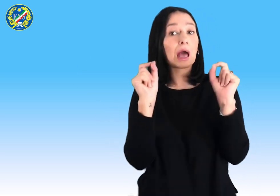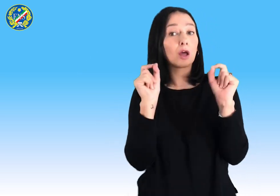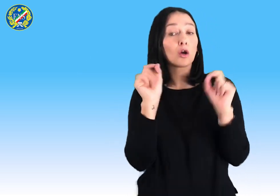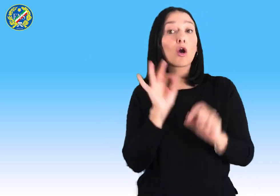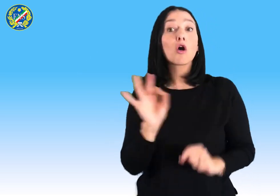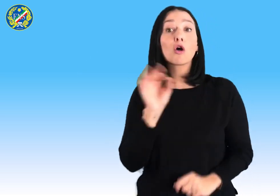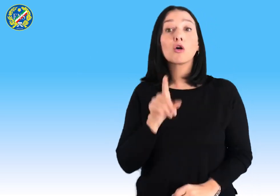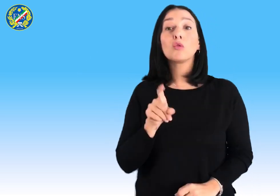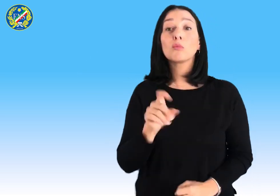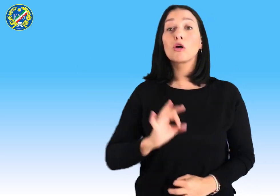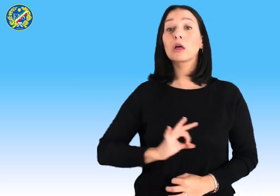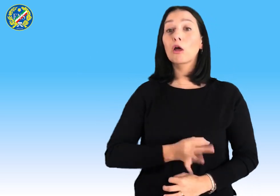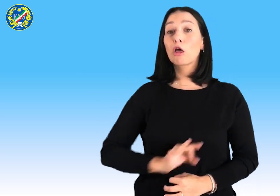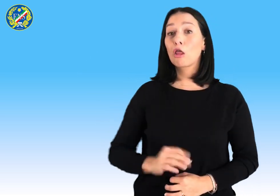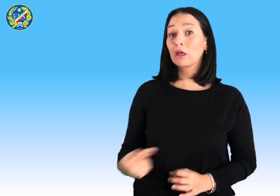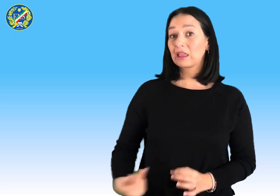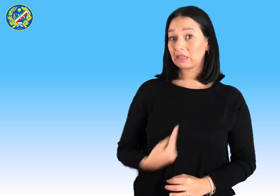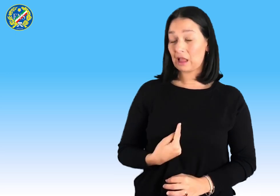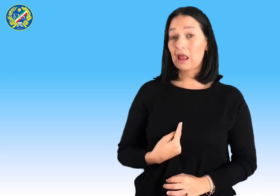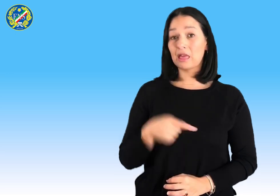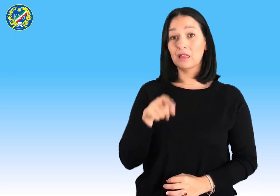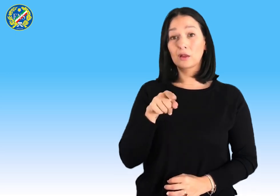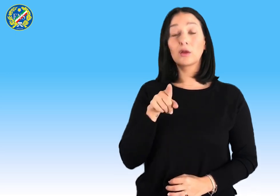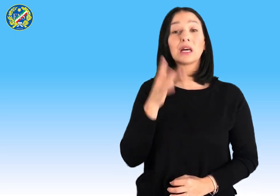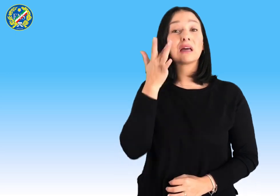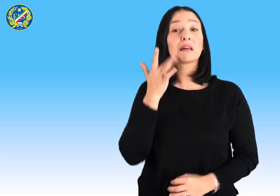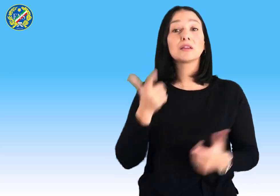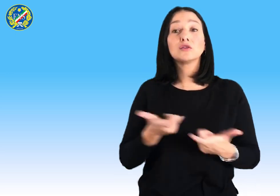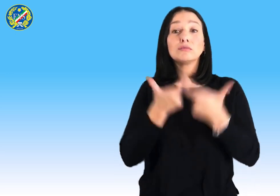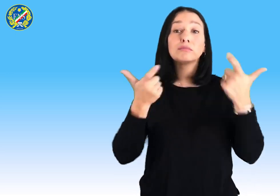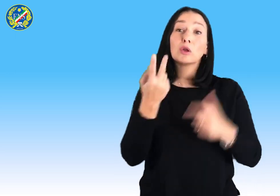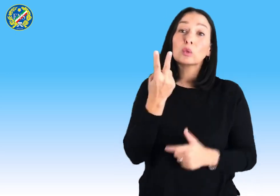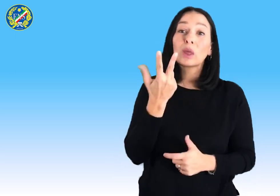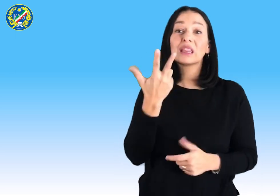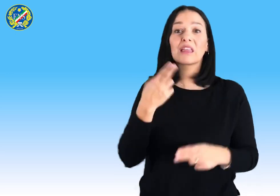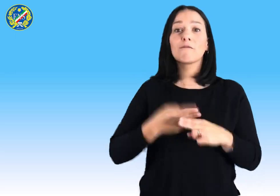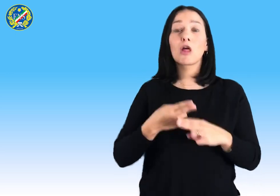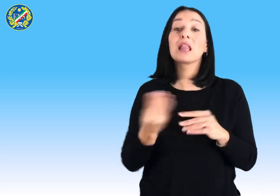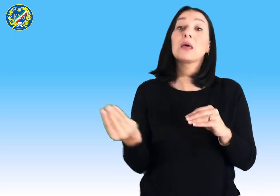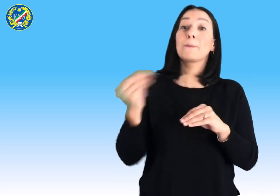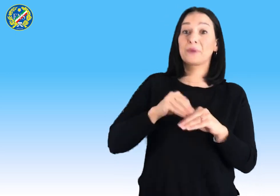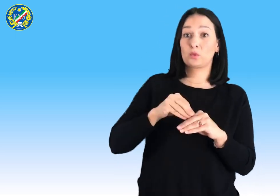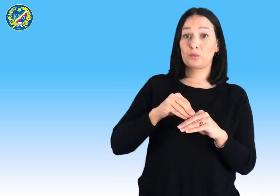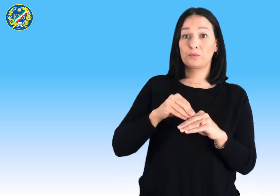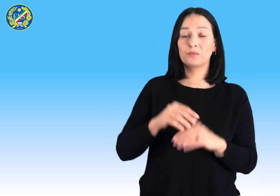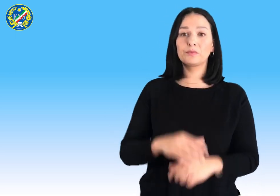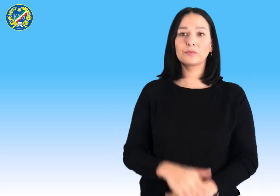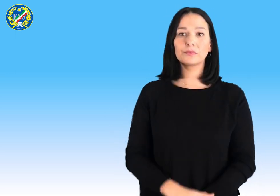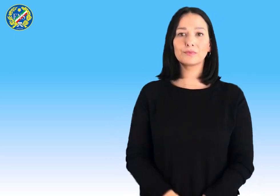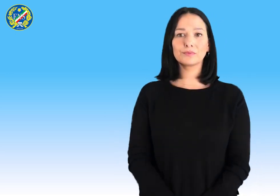nei parenti di primo grado di una persona affetta da cancro o da polipi del grosso.